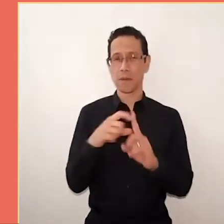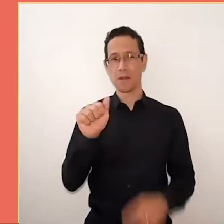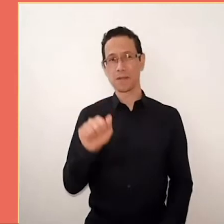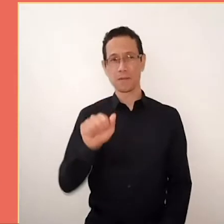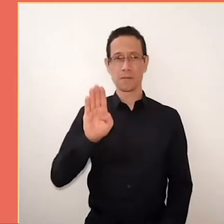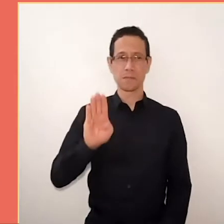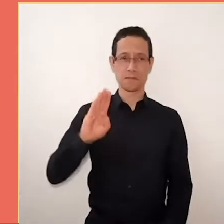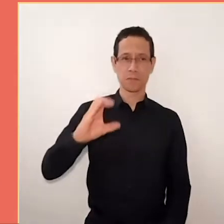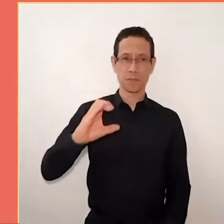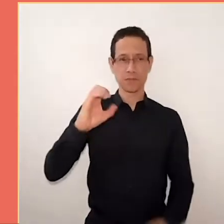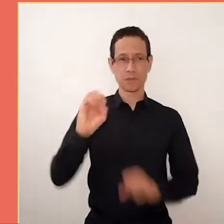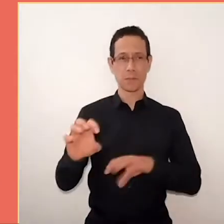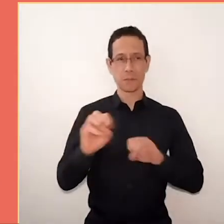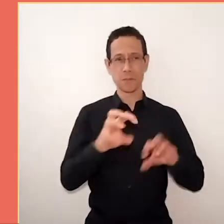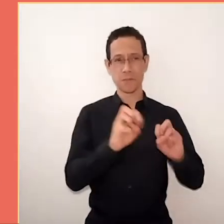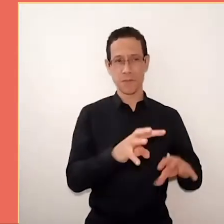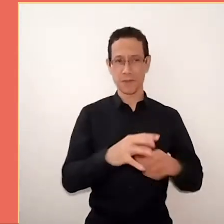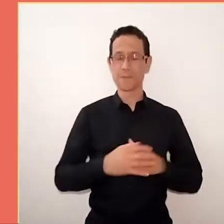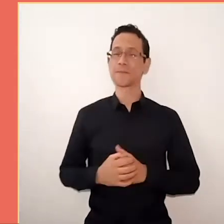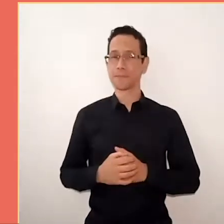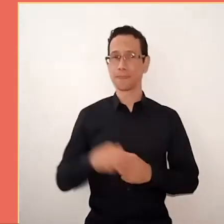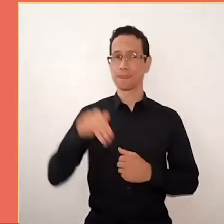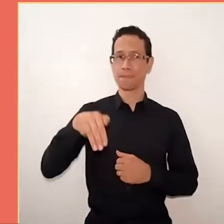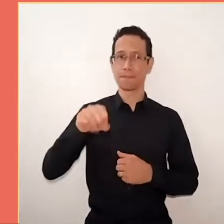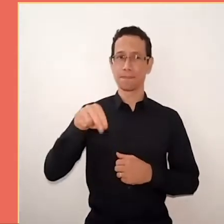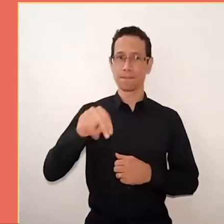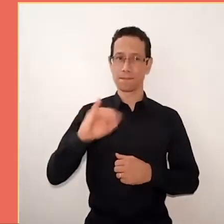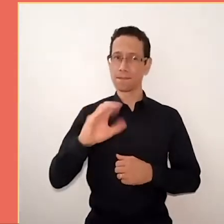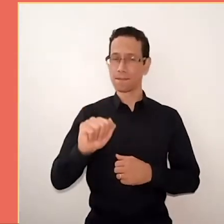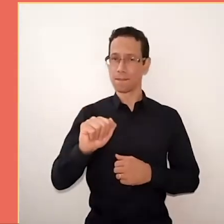A Mônica, ela é pesquisadora do Centro de Alfabetização